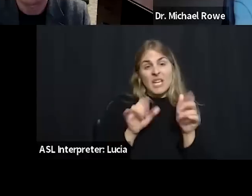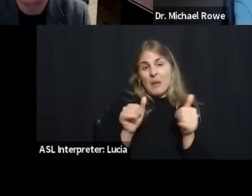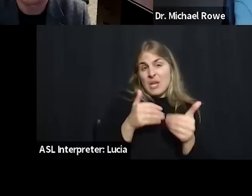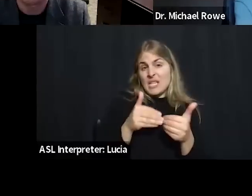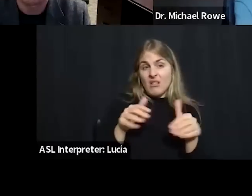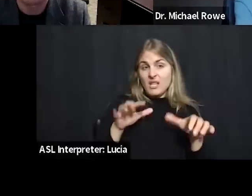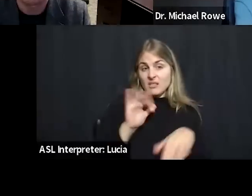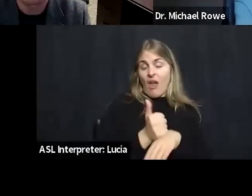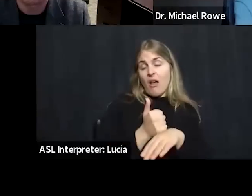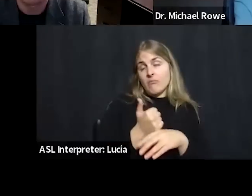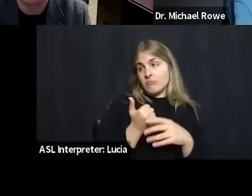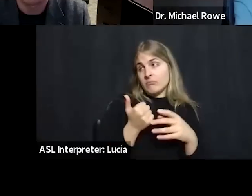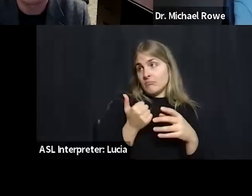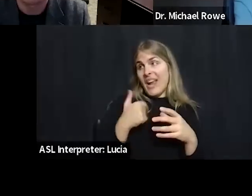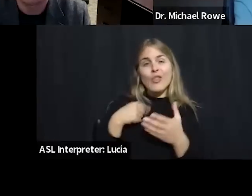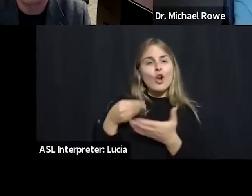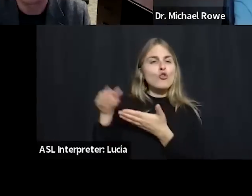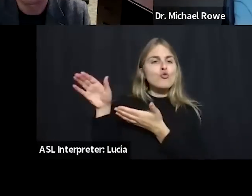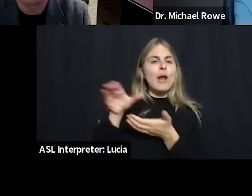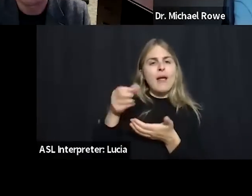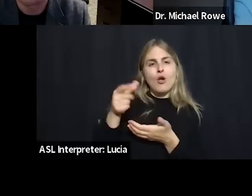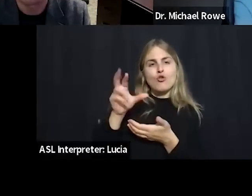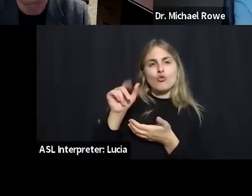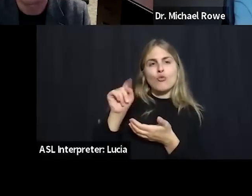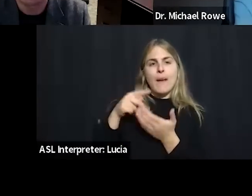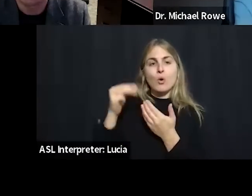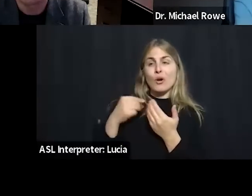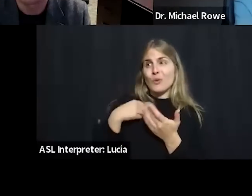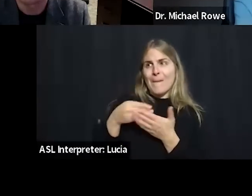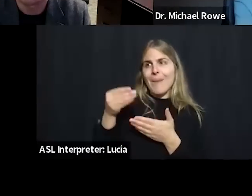para comprar cosas como un tocadiscos o una radio